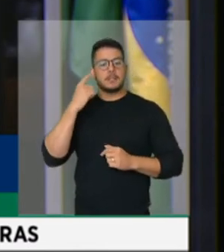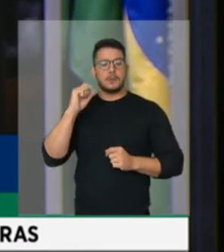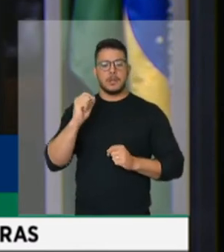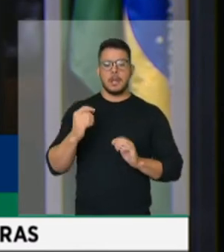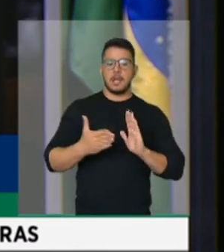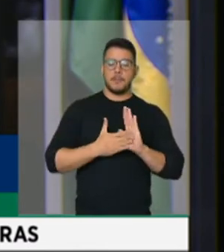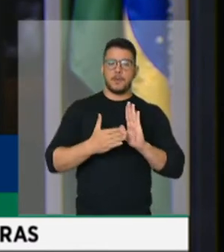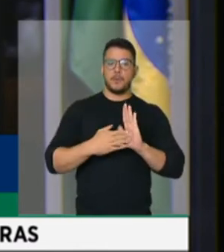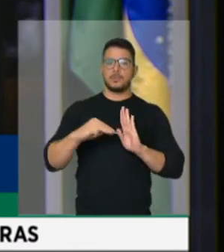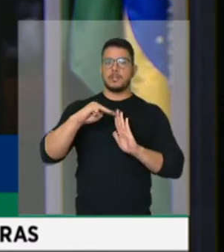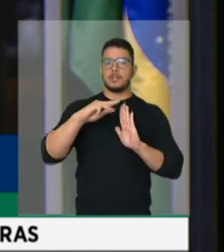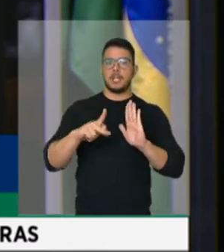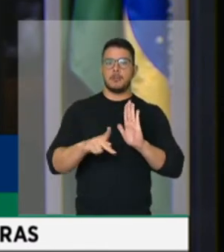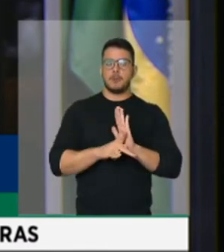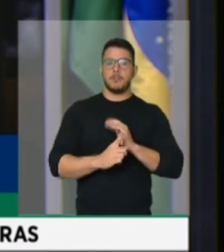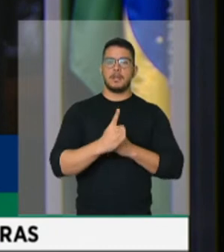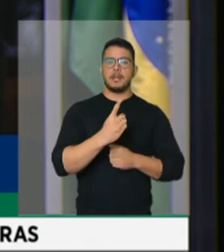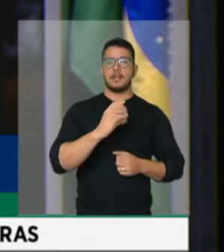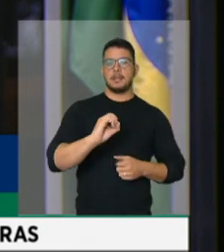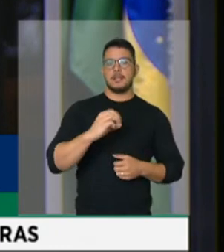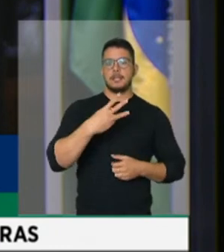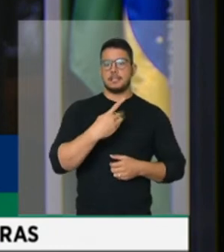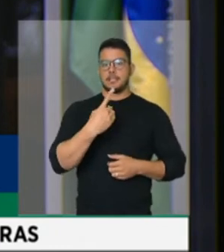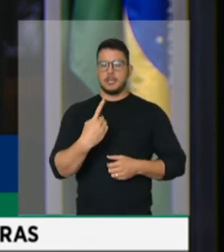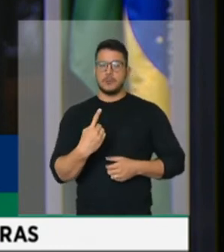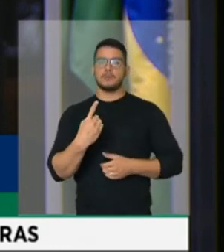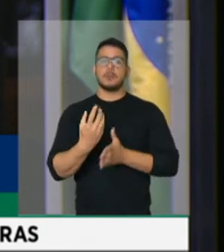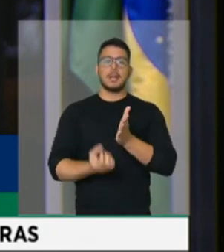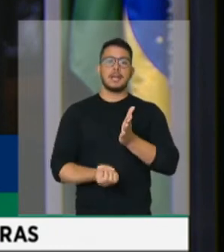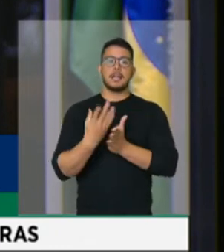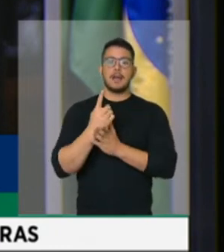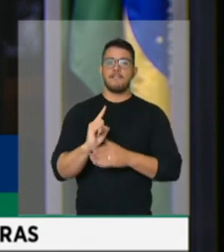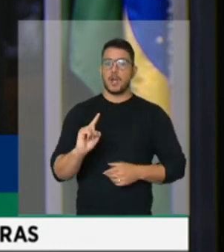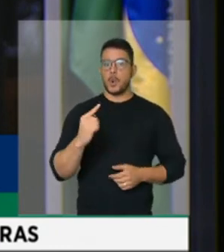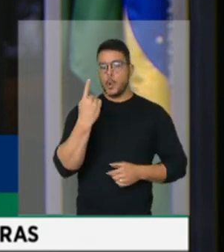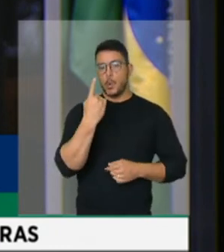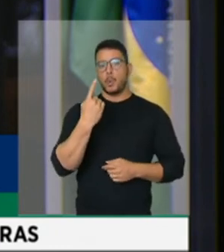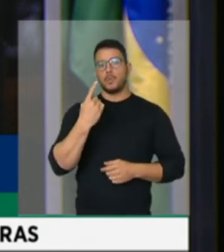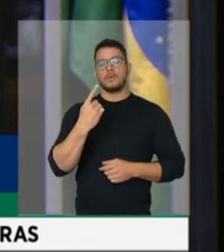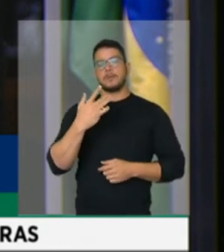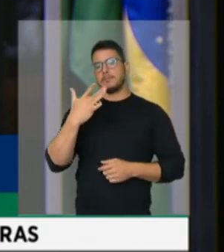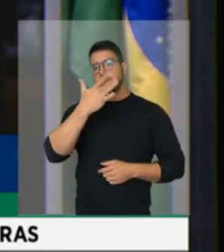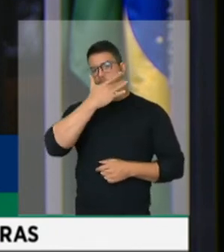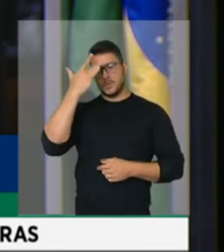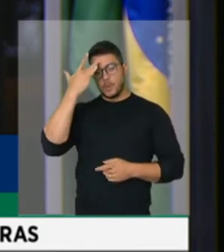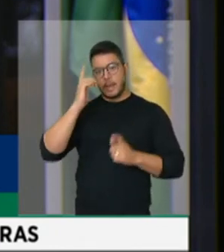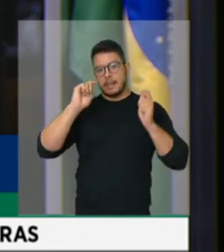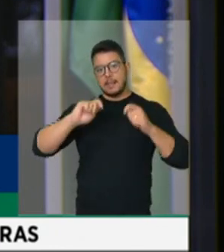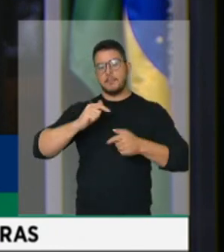MODERNIZAÇÃO DO MERCADO DE ENERGIA BRASILEIRA. NESSE SENTIDO PARTE DO MERCADO DEFENDE MODELO DE